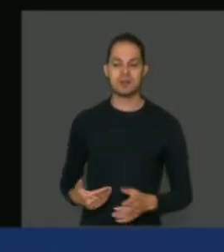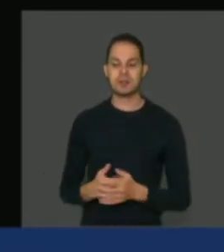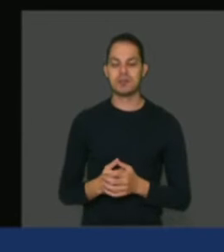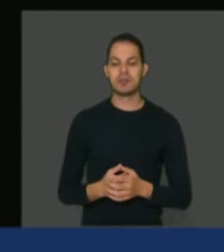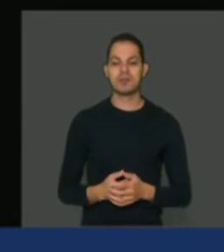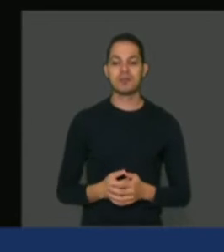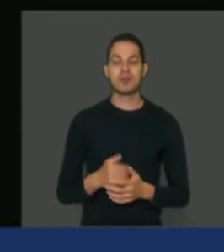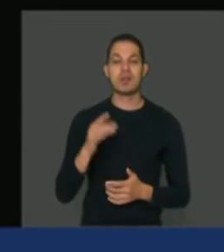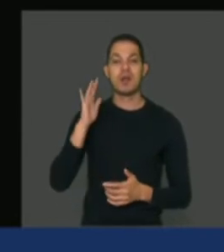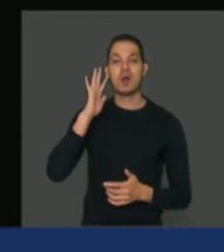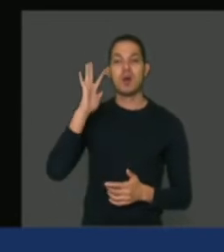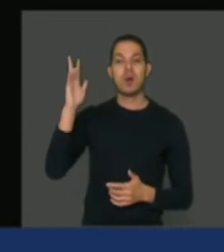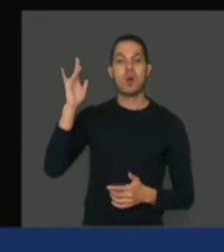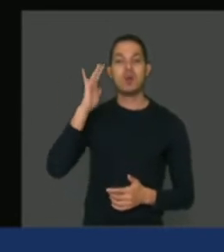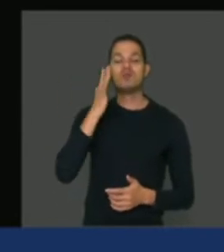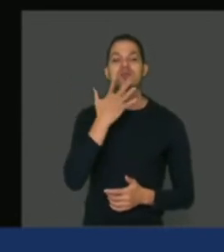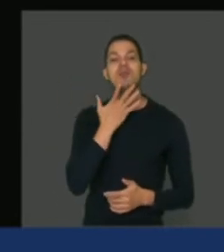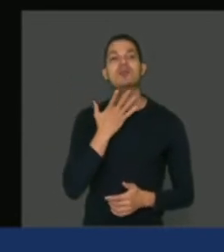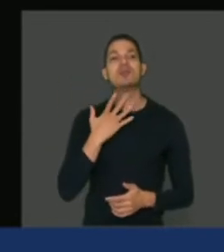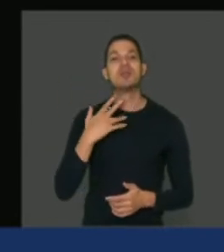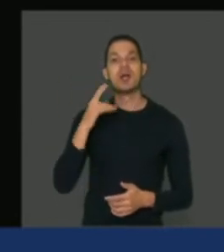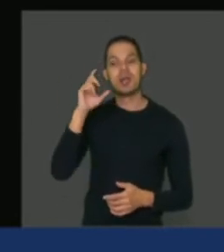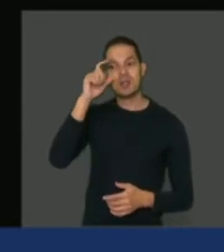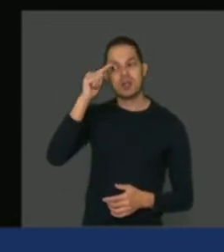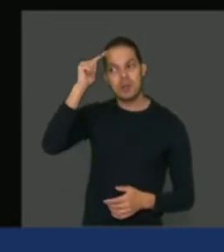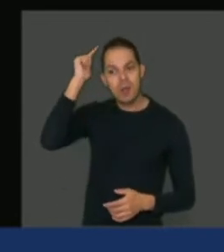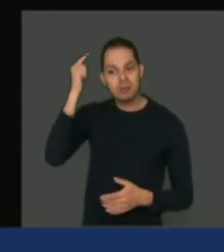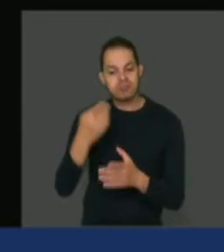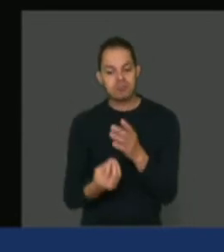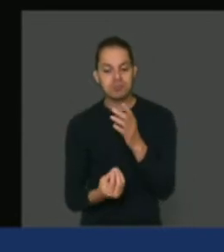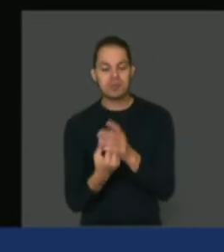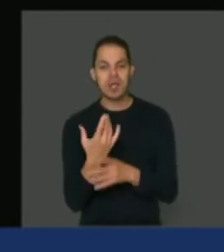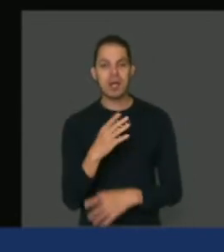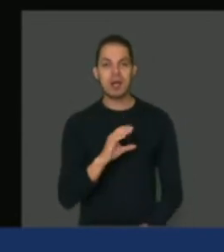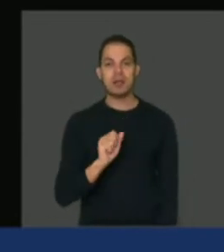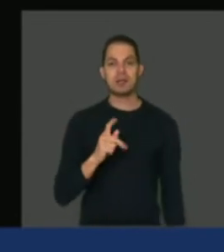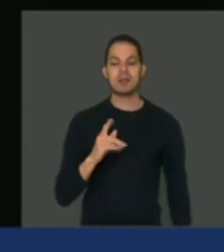DO PAULO GUEDES IMPLANTAR A CAPITALIZAÇÃO DA PREVIDÊNCIA NESTE PAÍS E PRIVATIZAR A PREVIDÊNCIA. POR